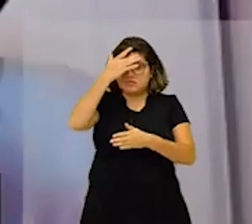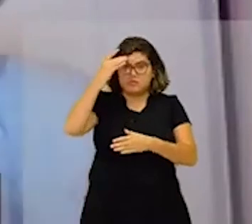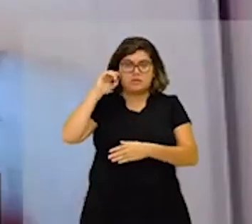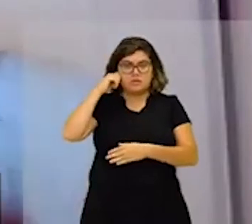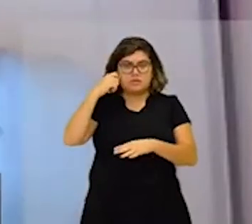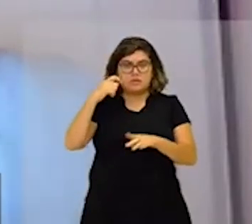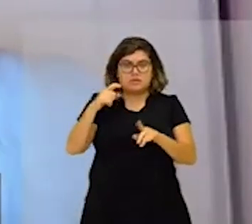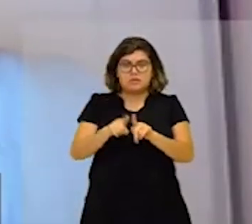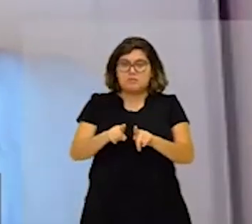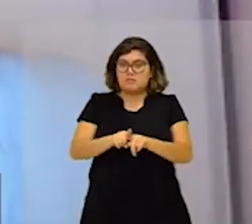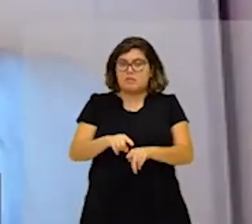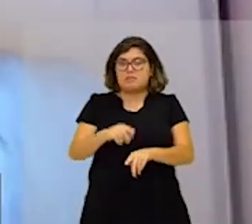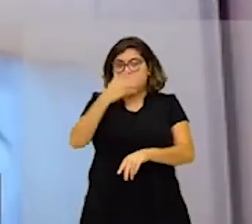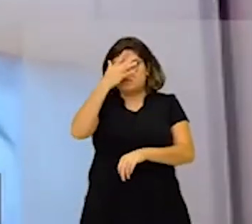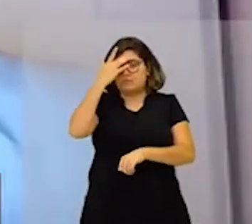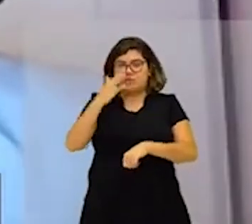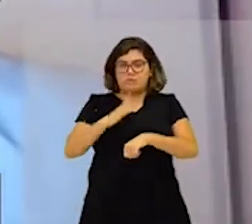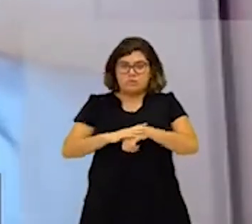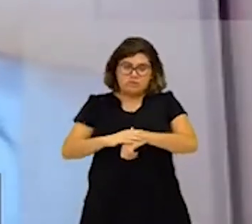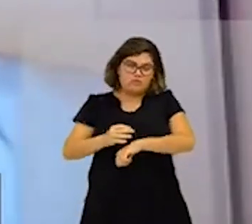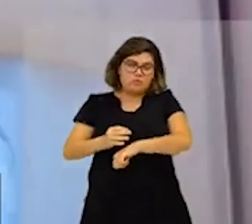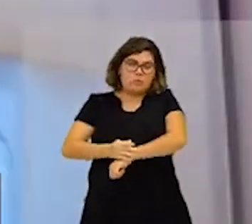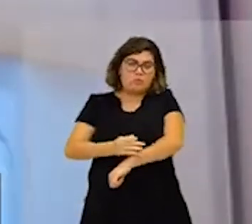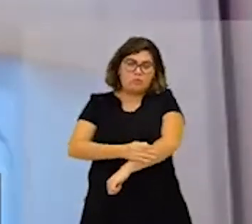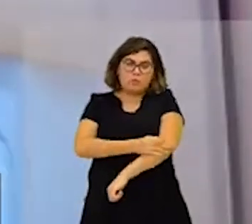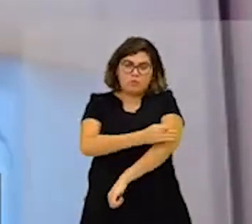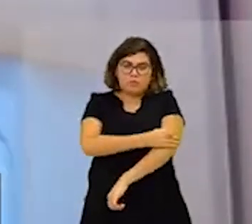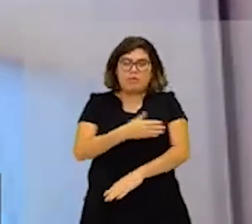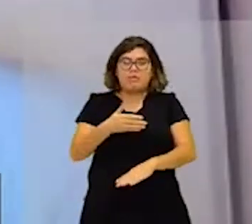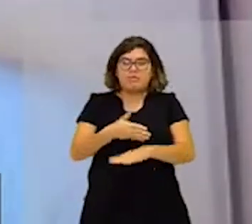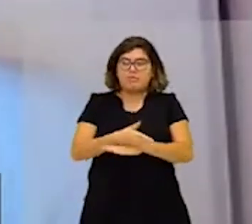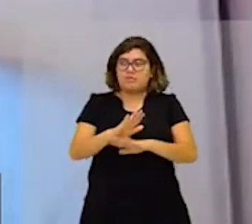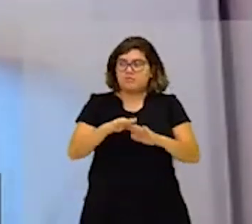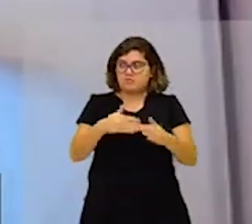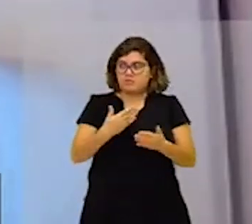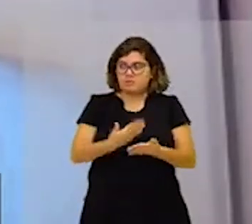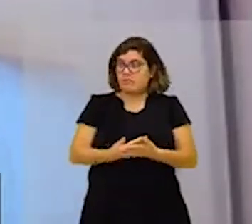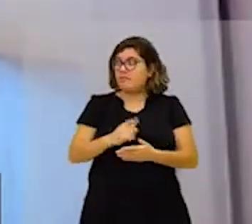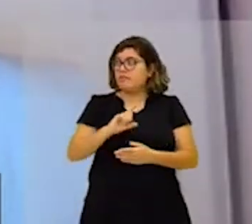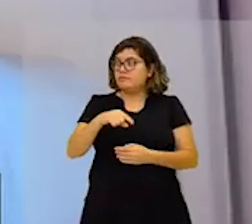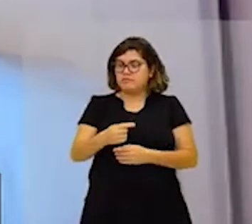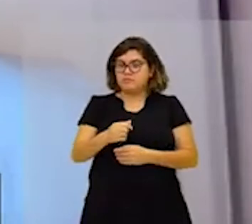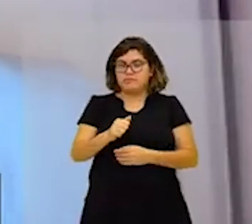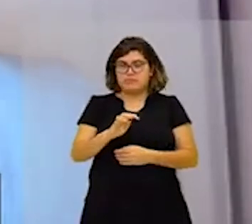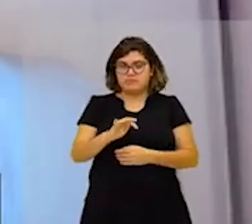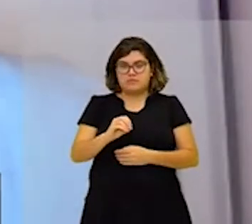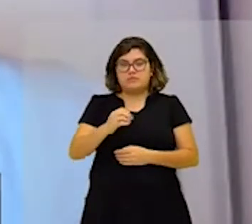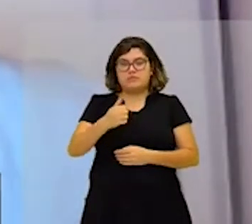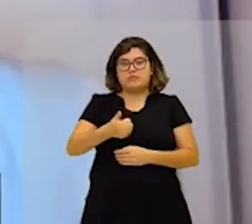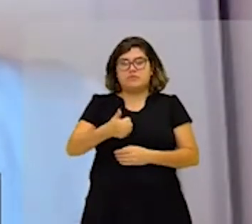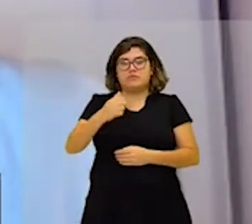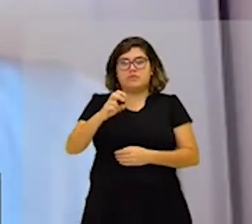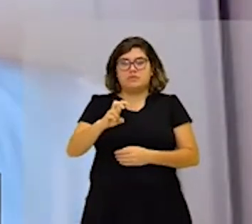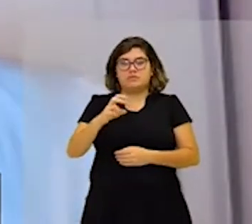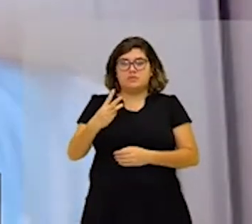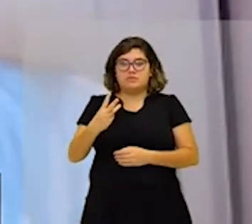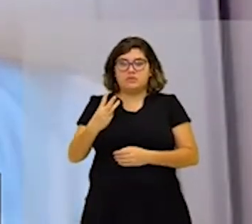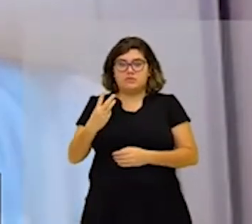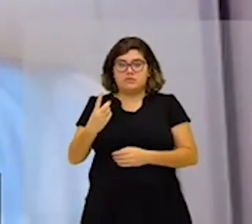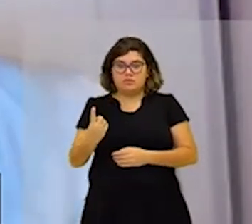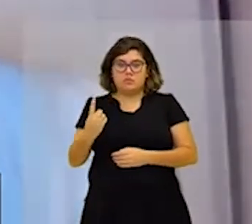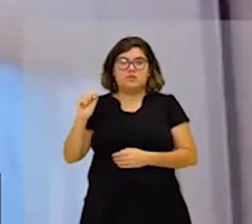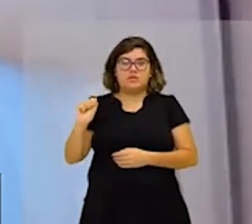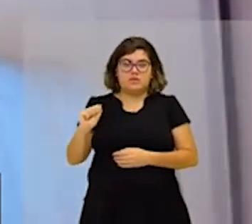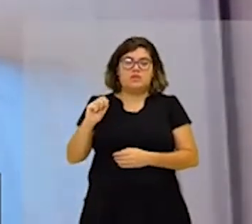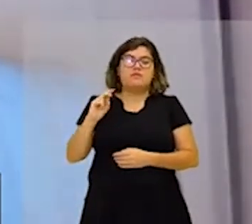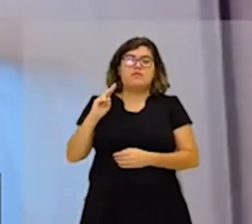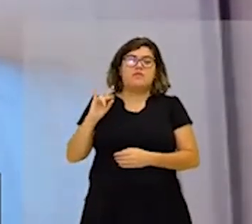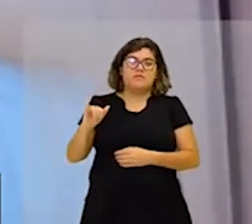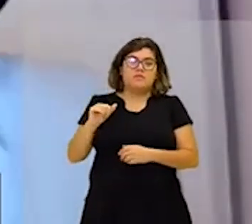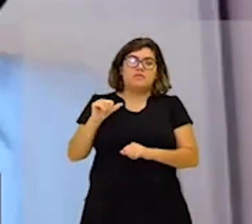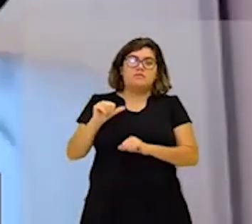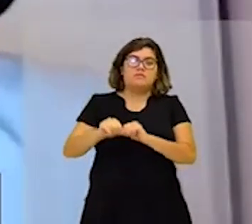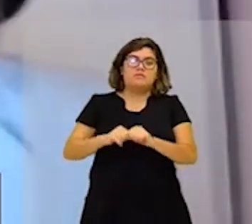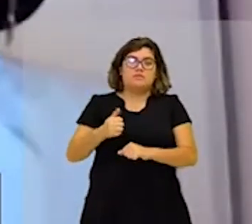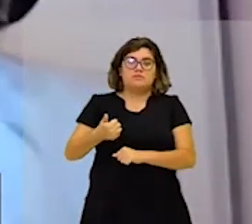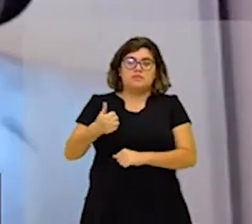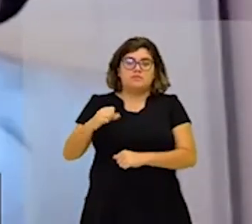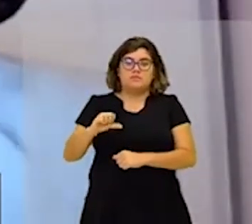há 30 anos depois desse ato nós temos o decreto 1331 lá que vai em 1834 proibido meninos